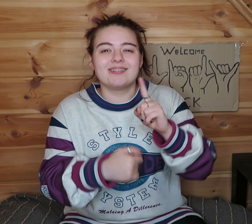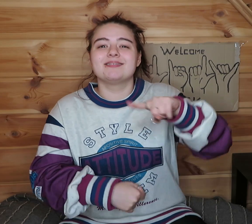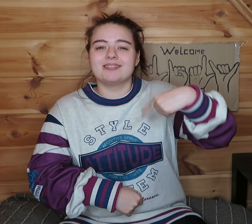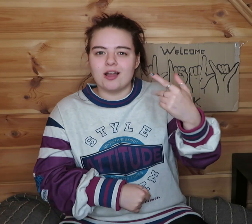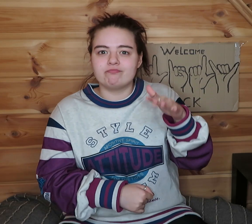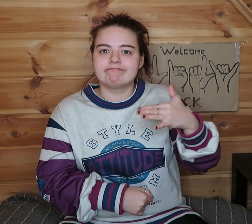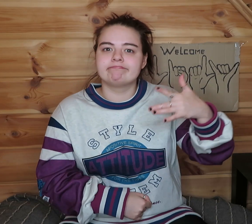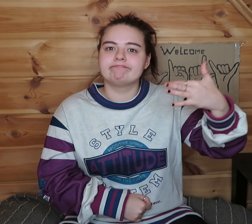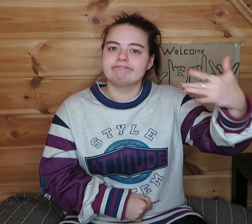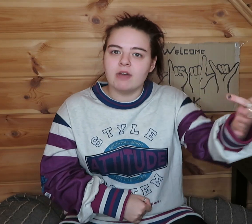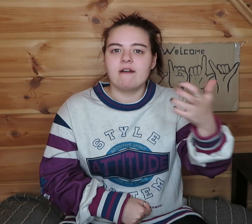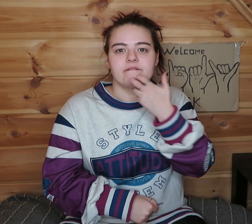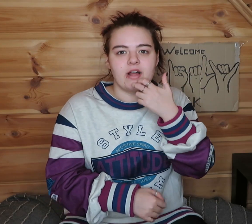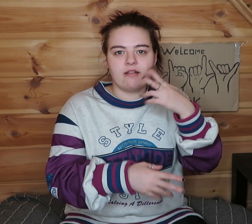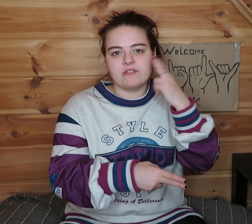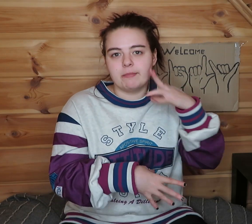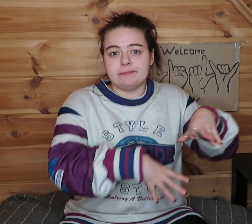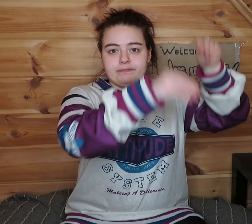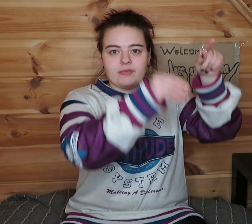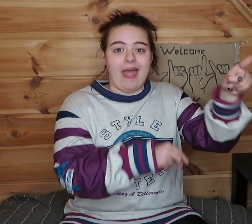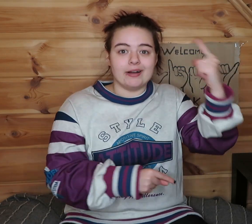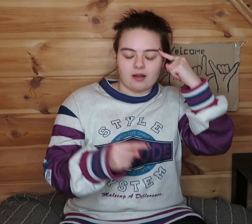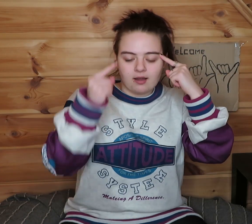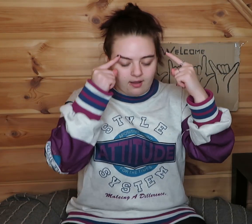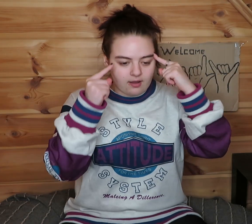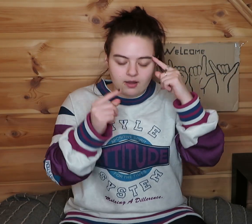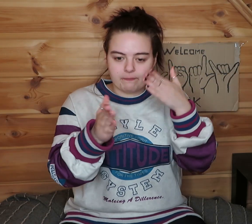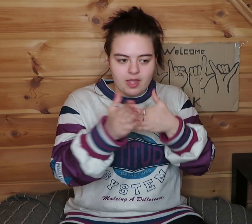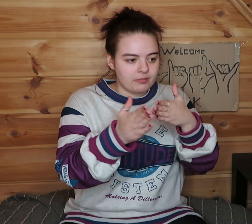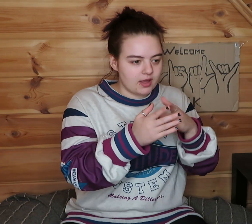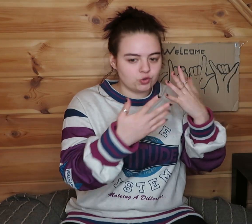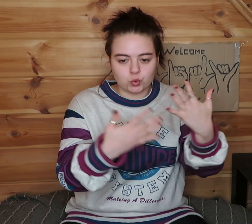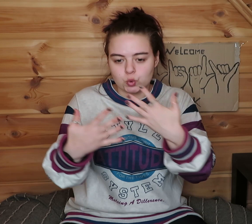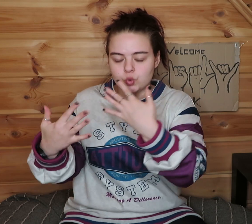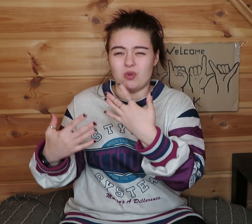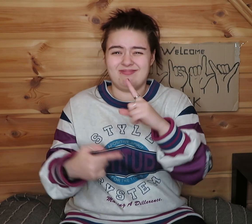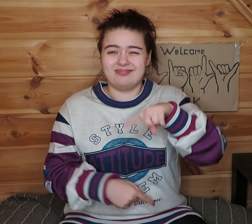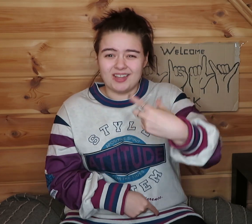Später wenn er die Firma gründet, hat er all dieses Wissen und denkt mehr über die Barierefreiheit nach.